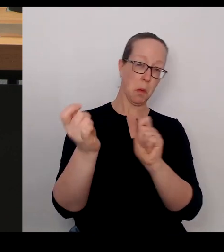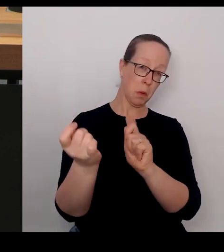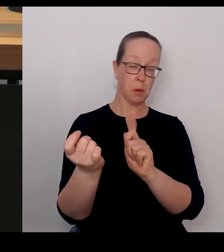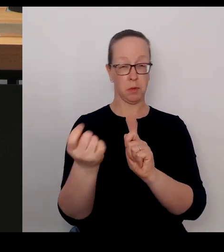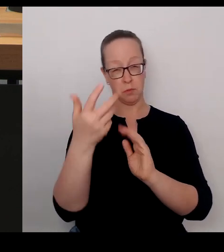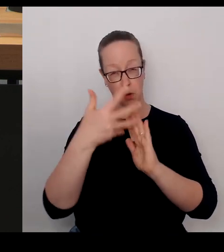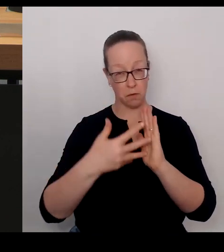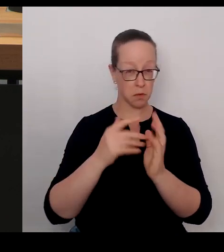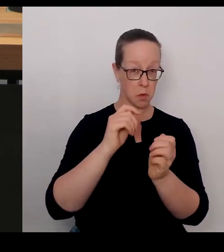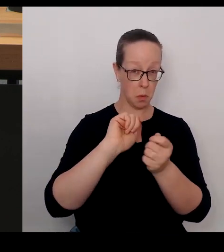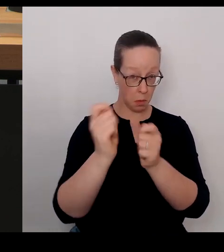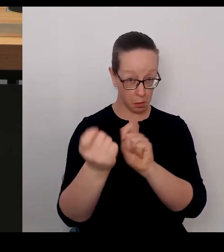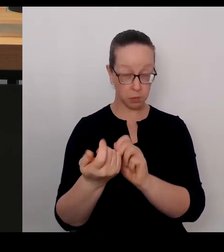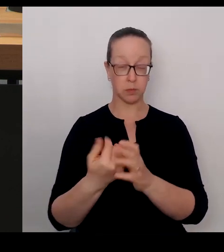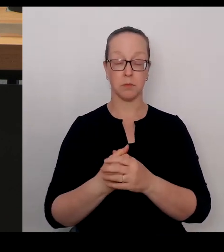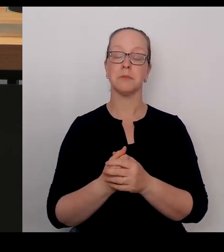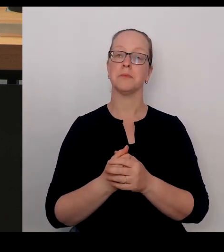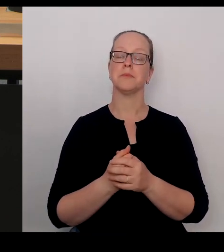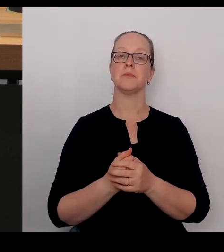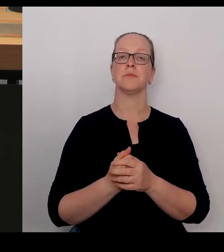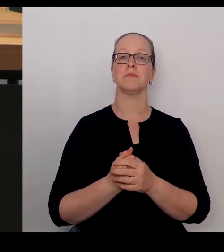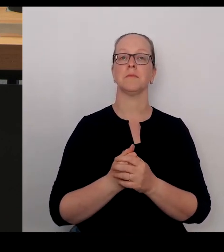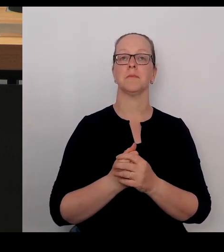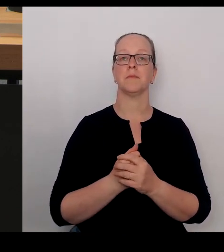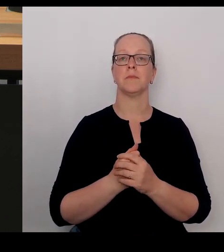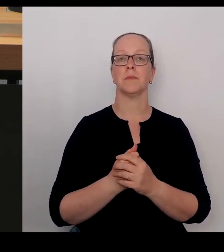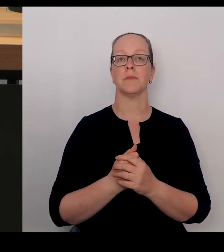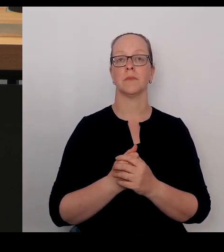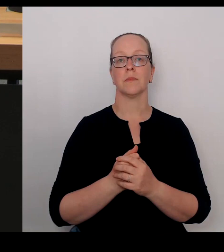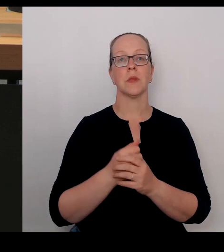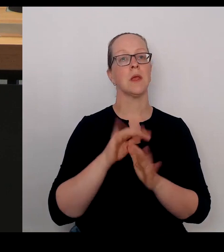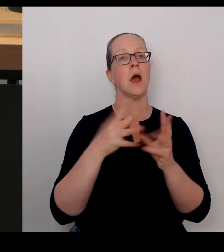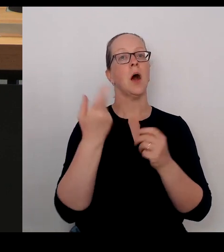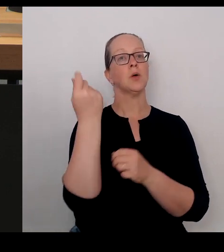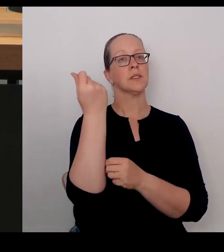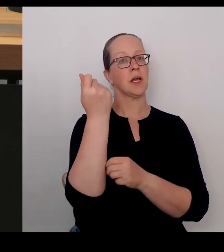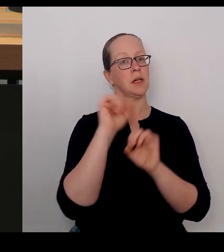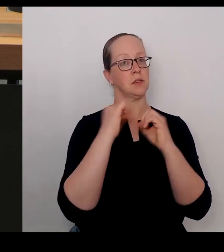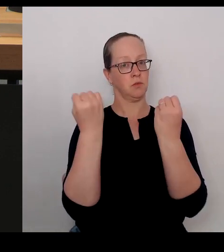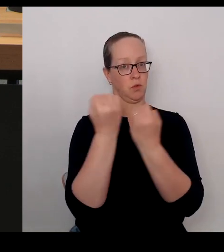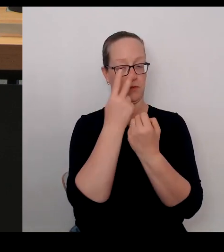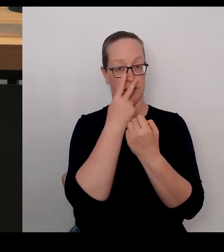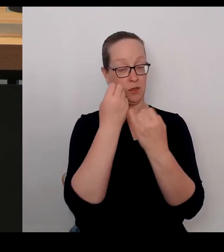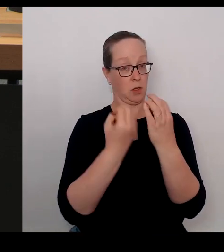und Aber eine schwierige. Die derzeitigen Herausforderungen, die Herausforderungen der letzten Jahre sind bekannt.